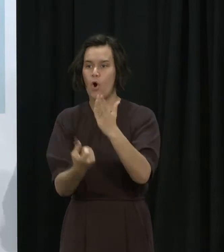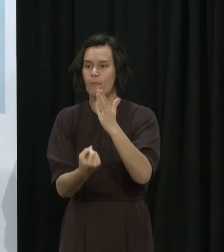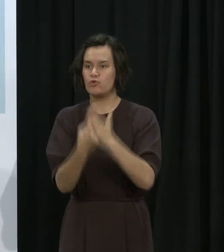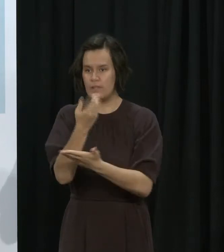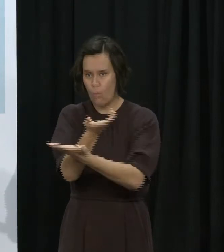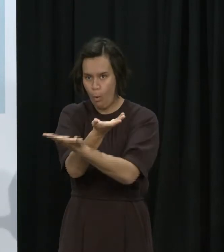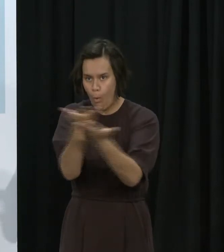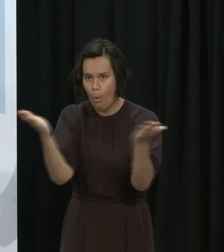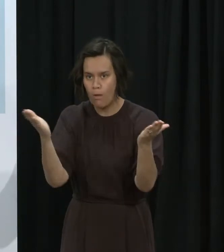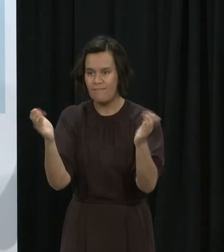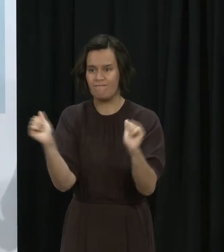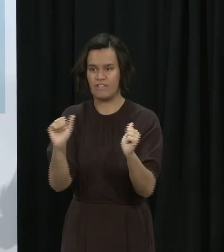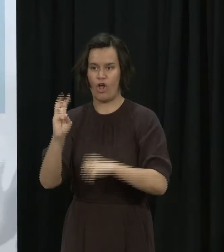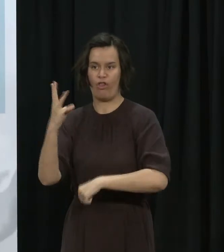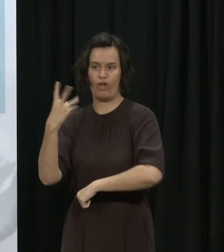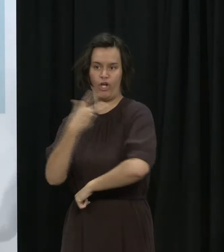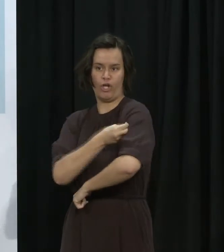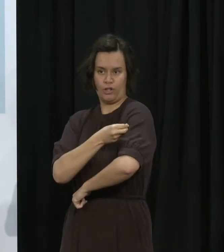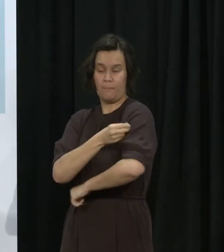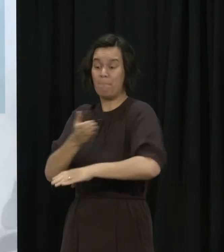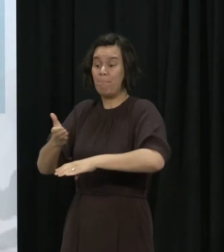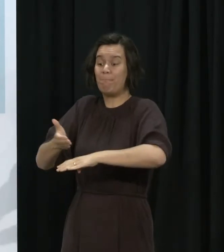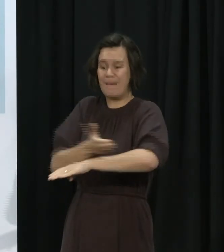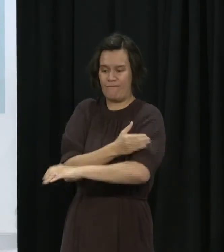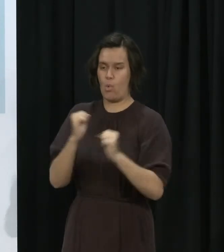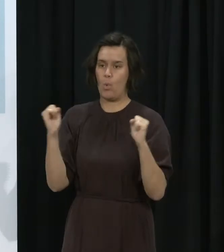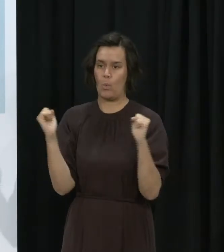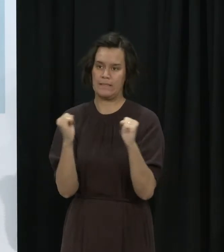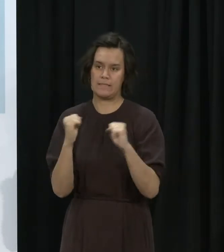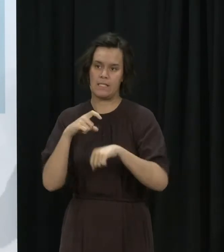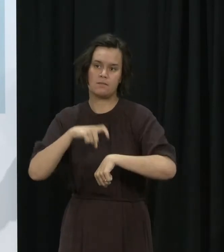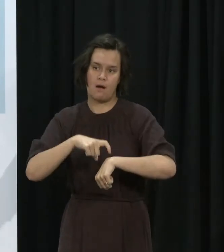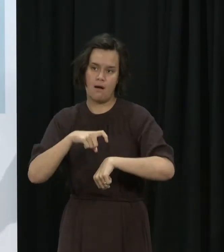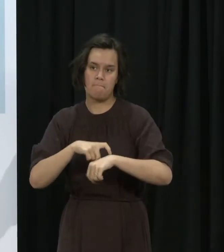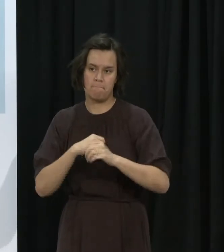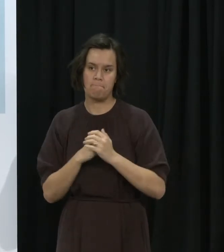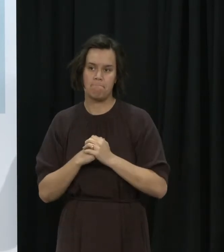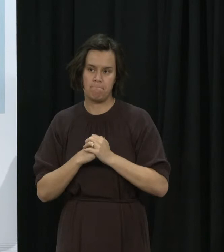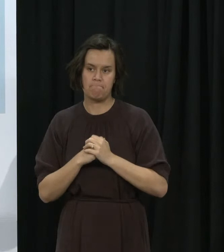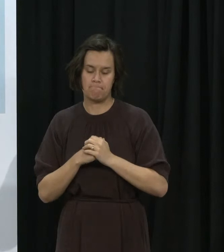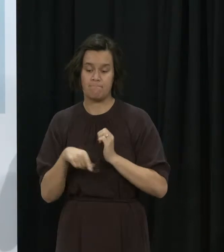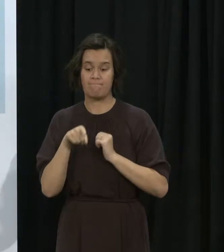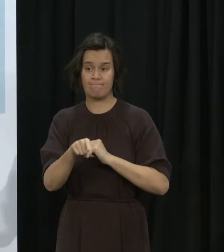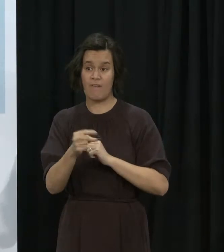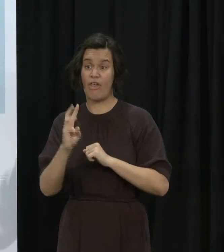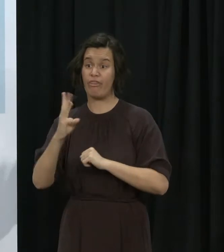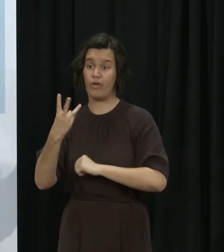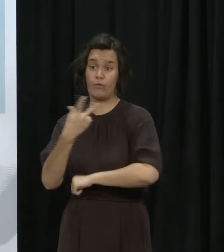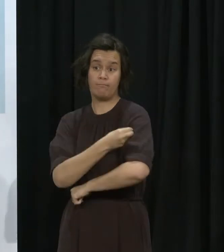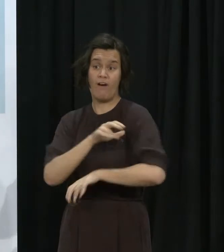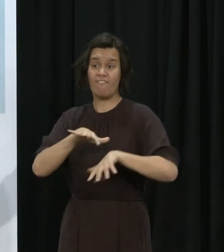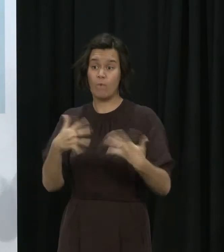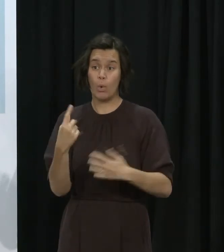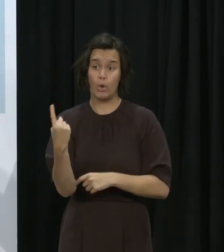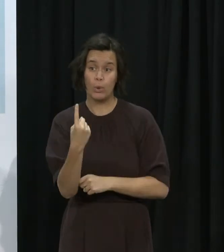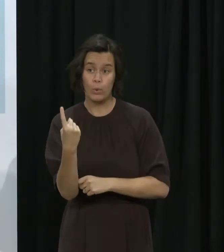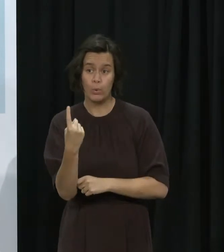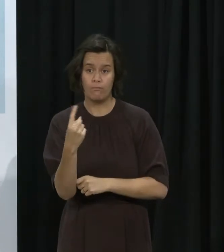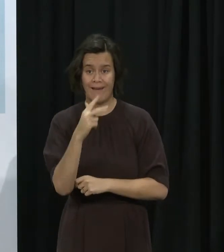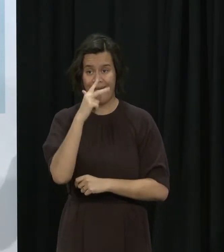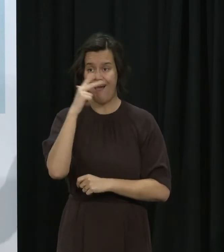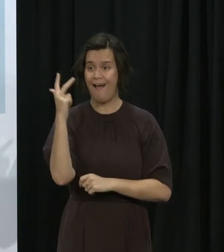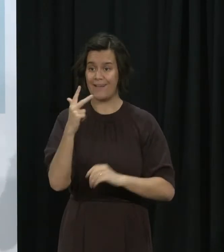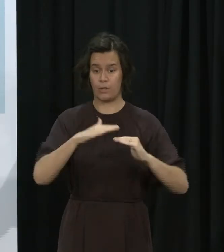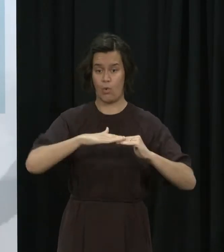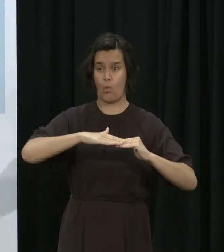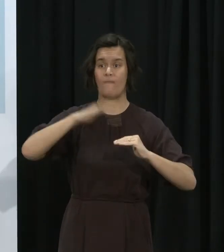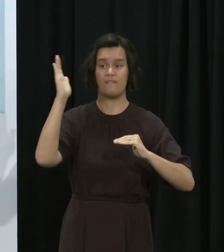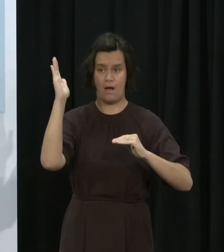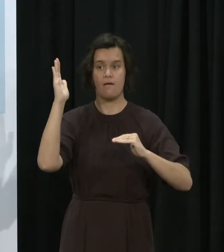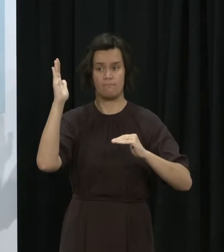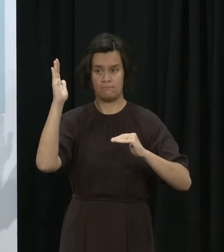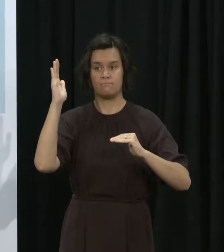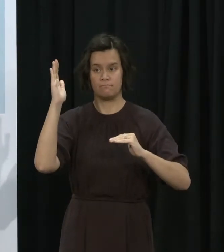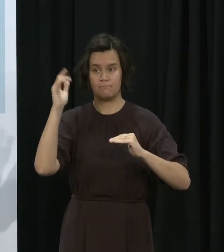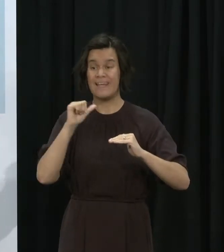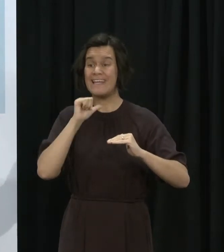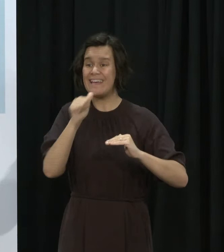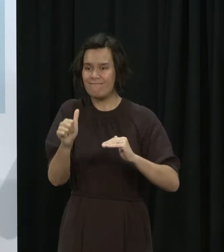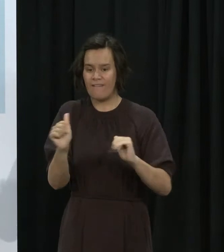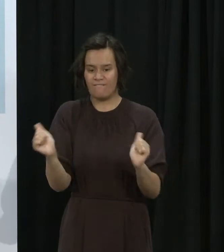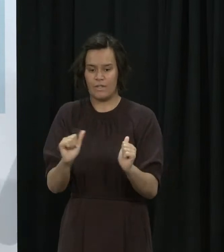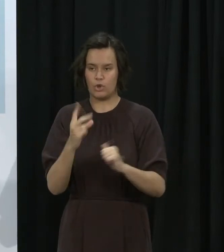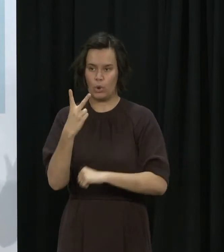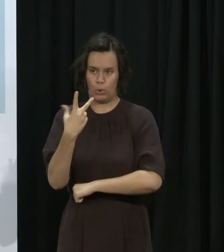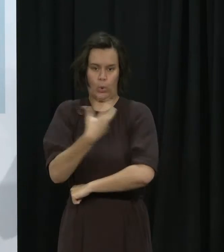tuarua me te horopeta booster